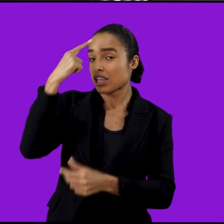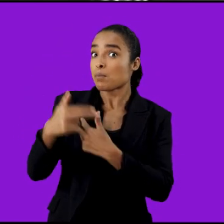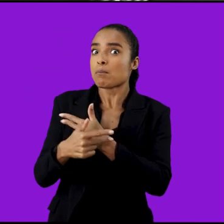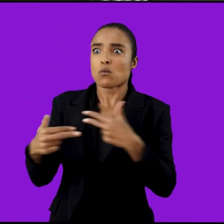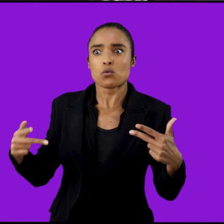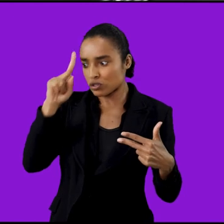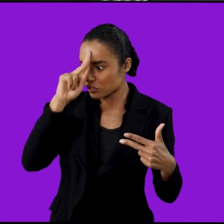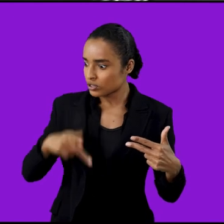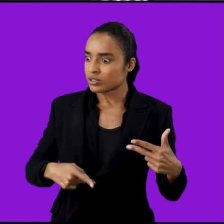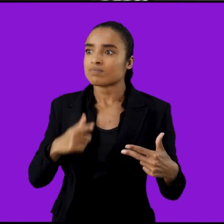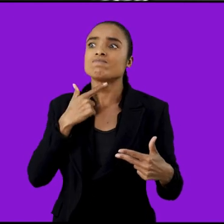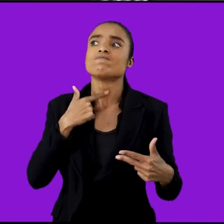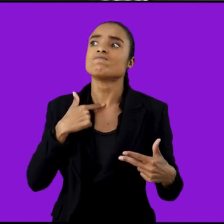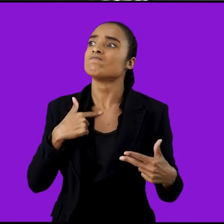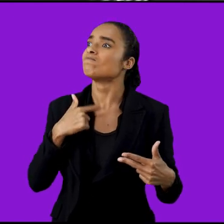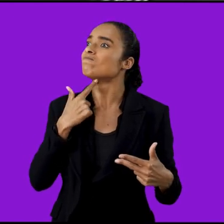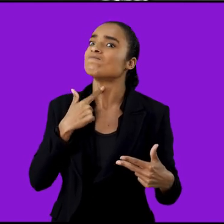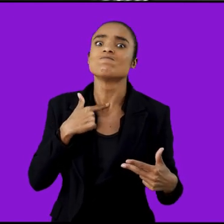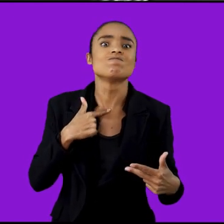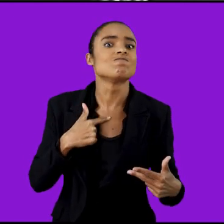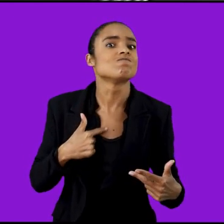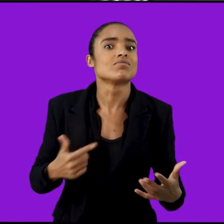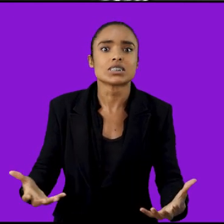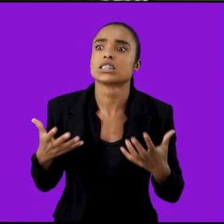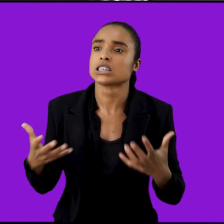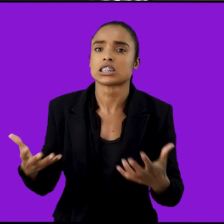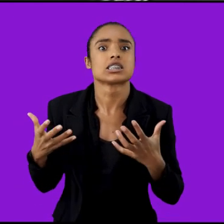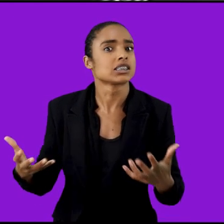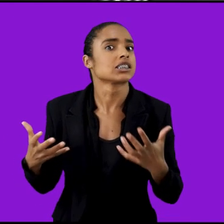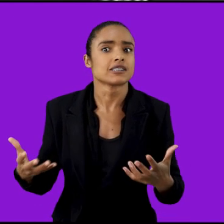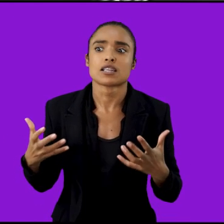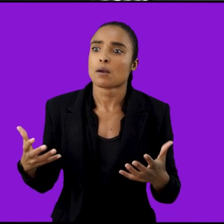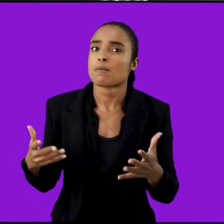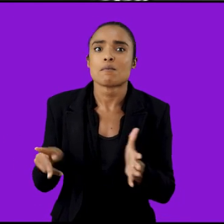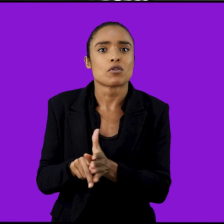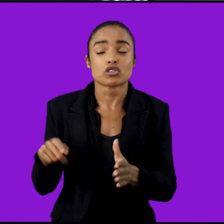sabe? Essa autonomia, esse desejo aí, ele sempre teve com nós mas a gente conta pouco